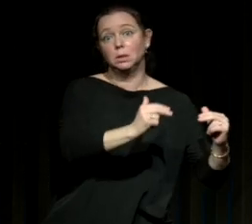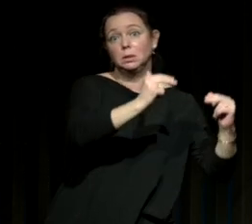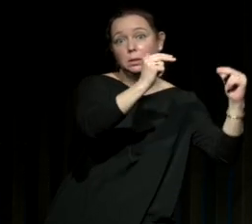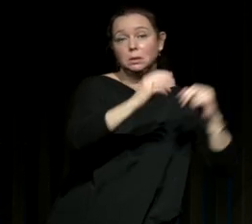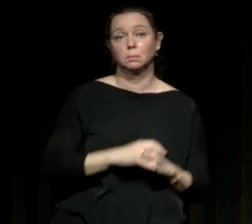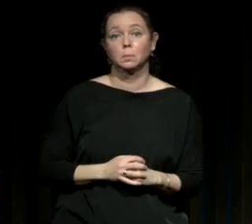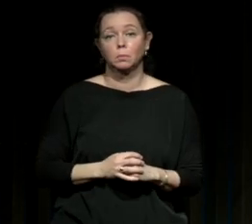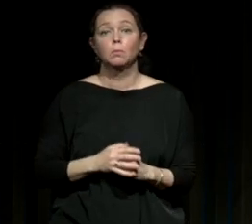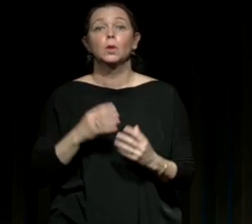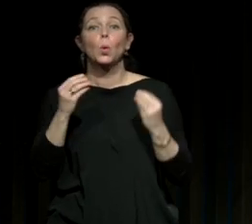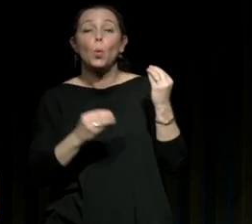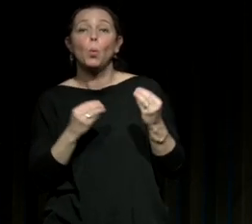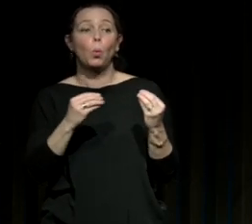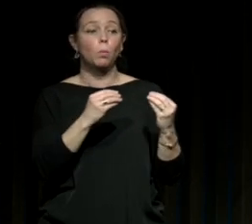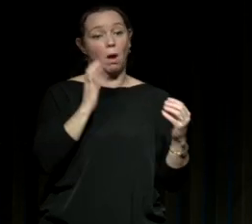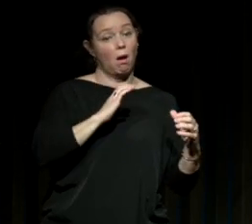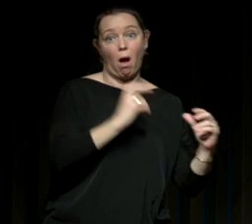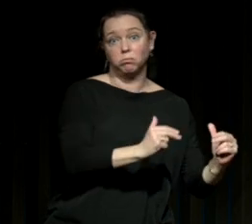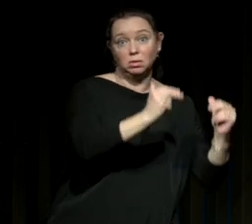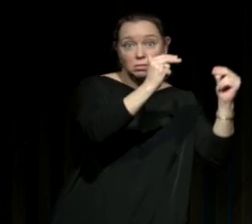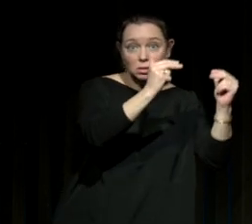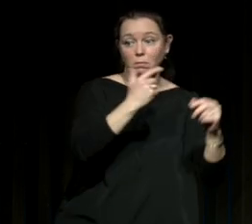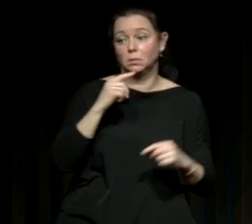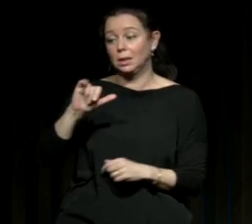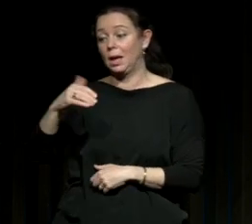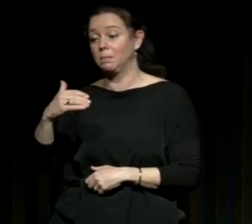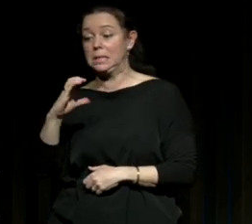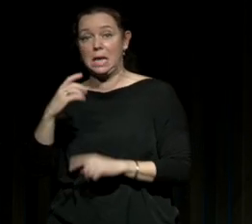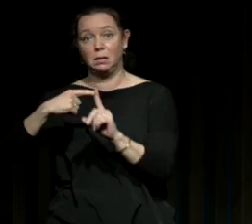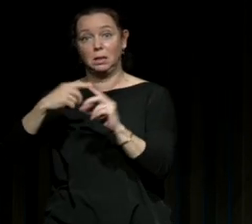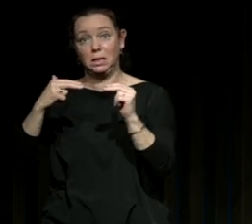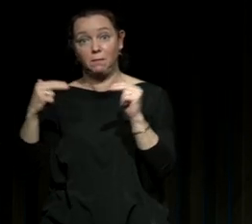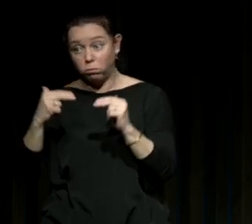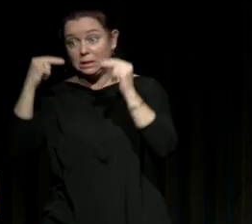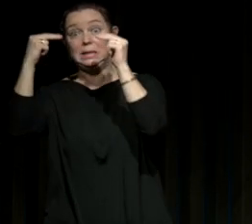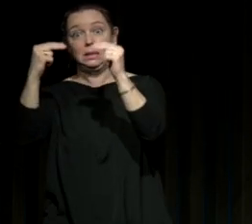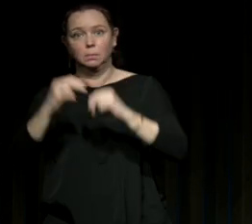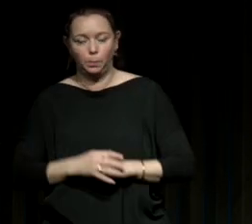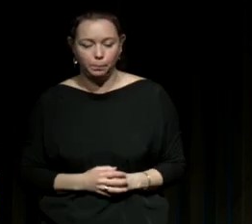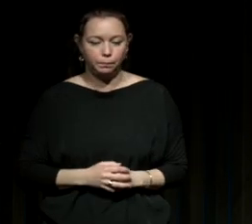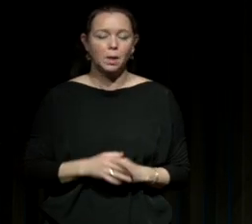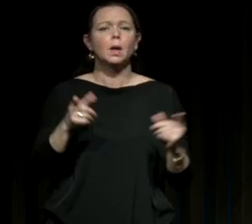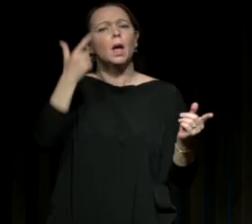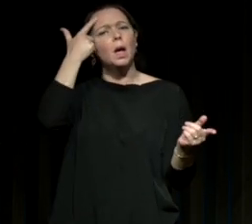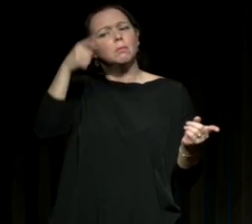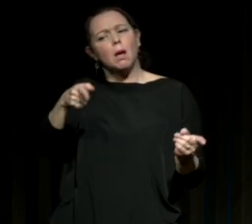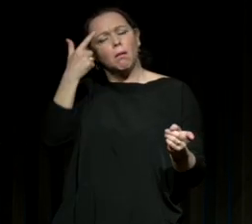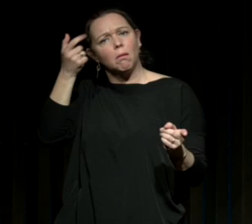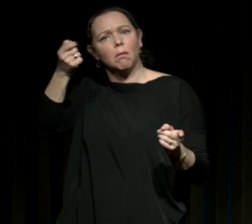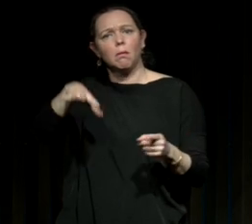de beaucoup de masse grasse effectivement on a un imc élevé ça a été inventé au milieu du 19e par